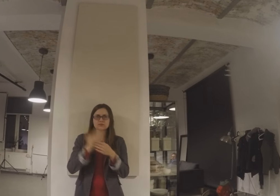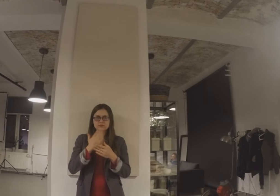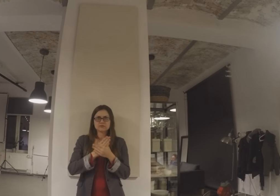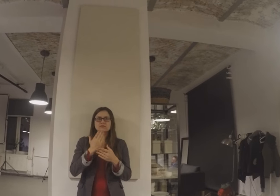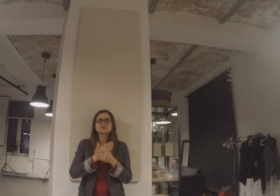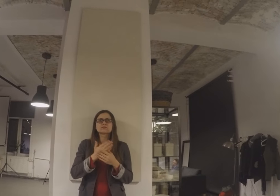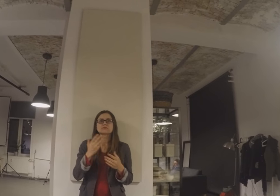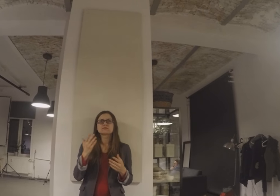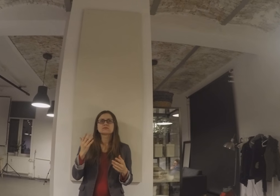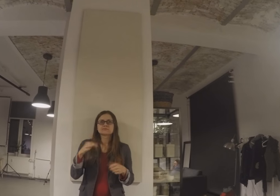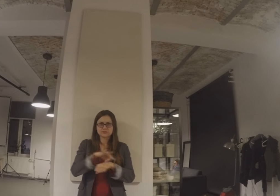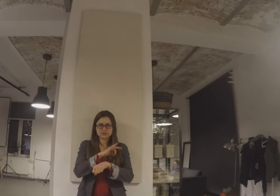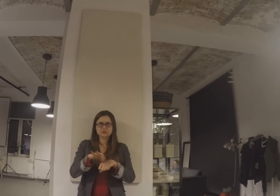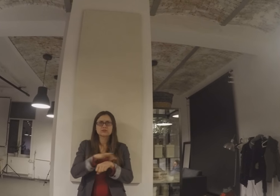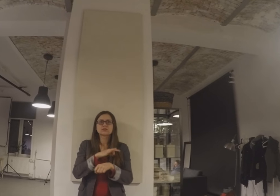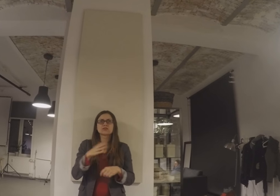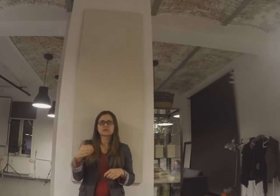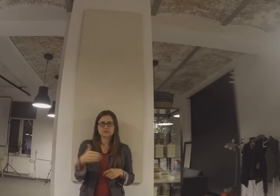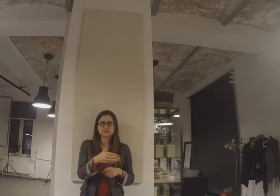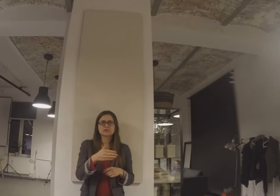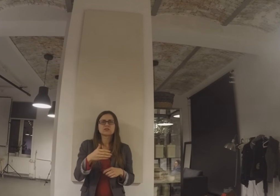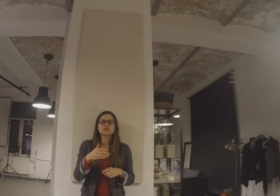Kebab Fleisch Fisch